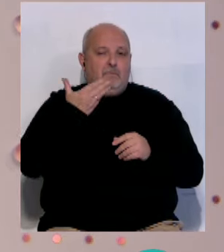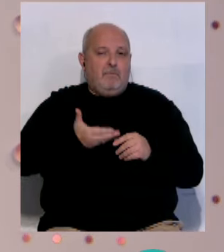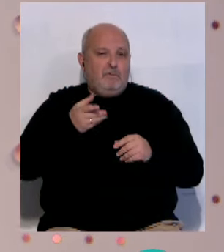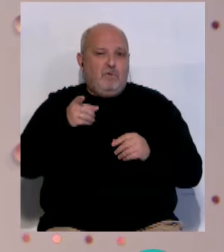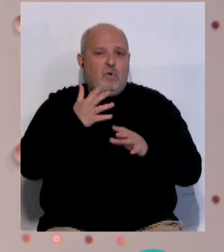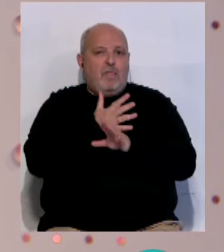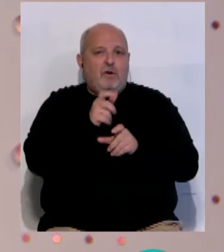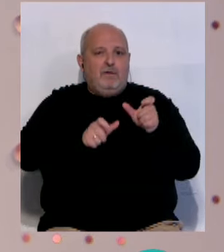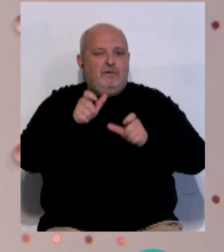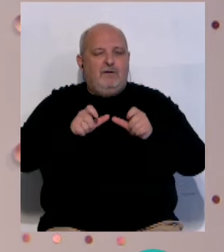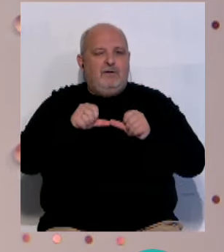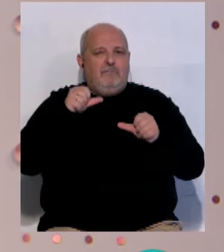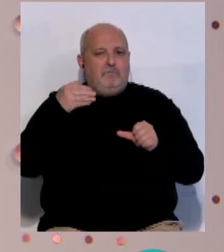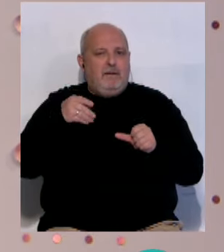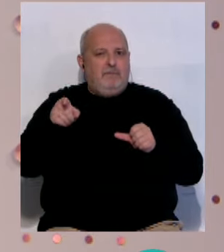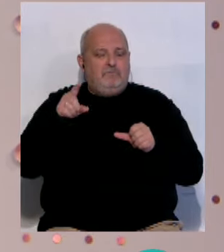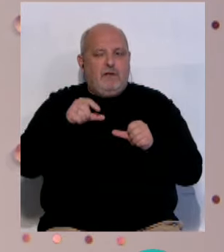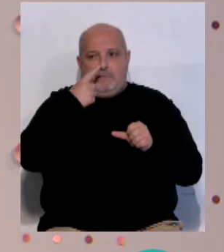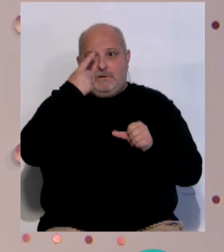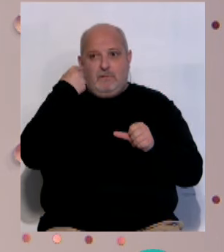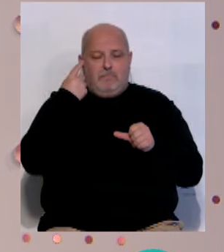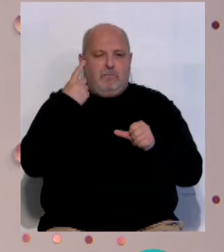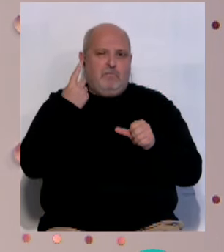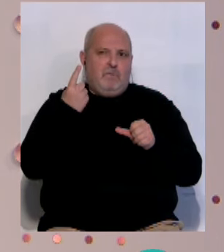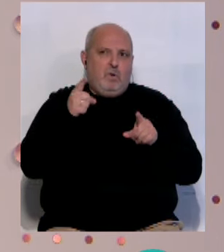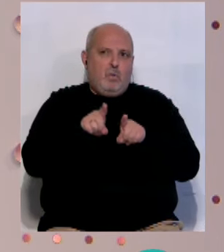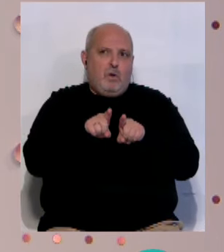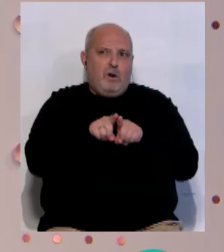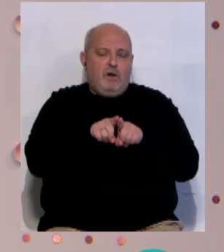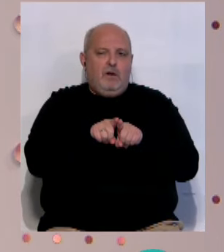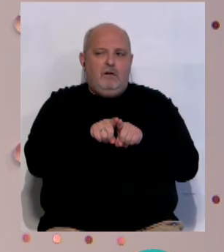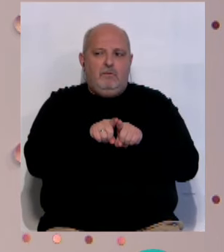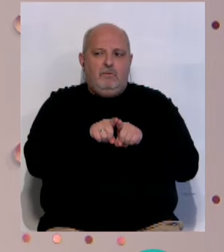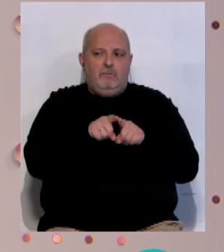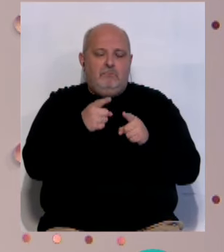jugadores canteranos que creíamos que lo del año pasado Pues fue algo eh que fuera flor de un día